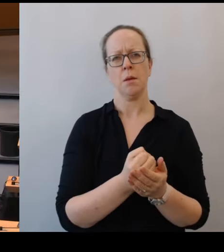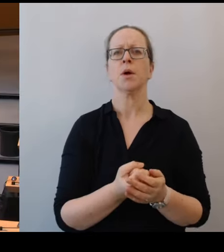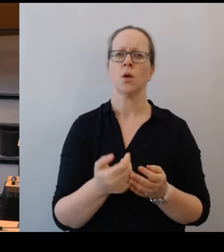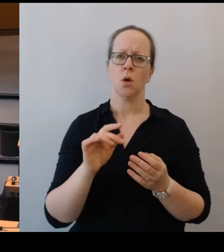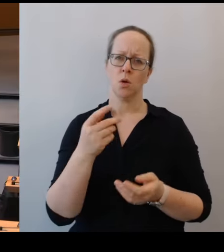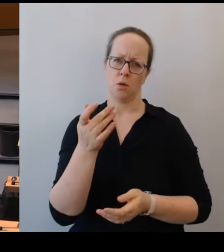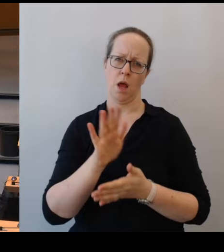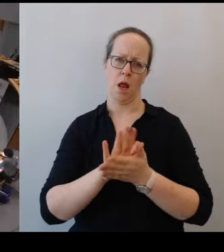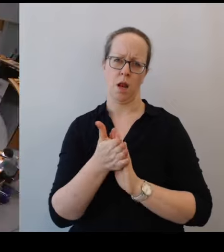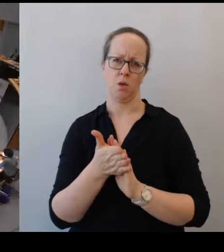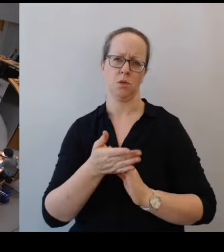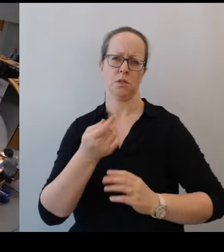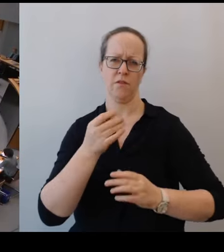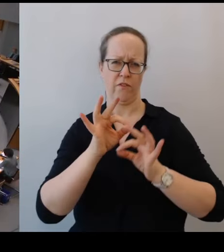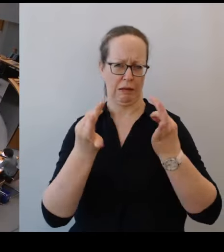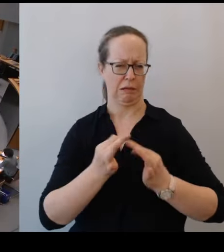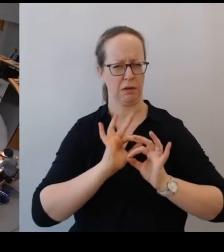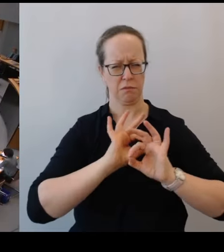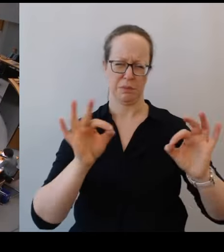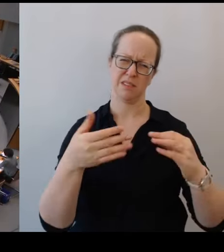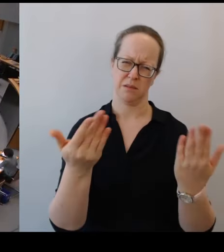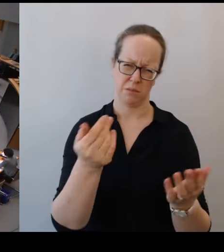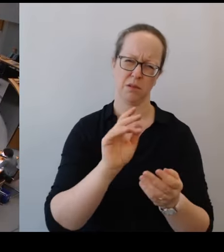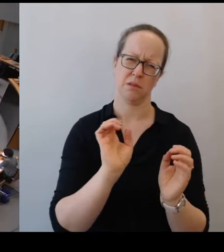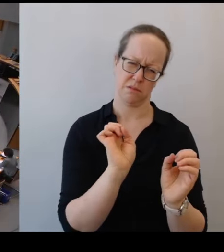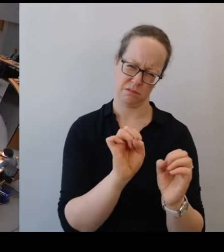(Rednerwechsel) Vielen Dank. Und es folgt dann für die AfD der Abgeordnete Hansel.